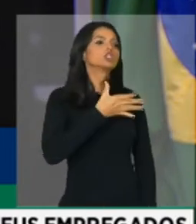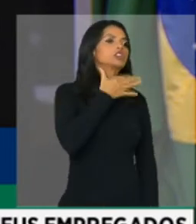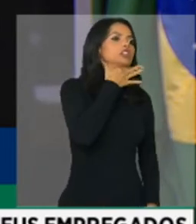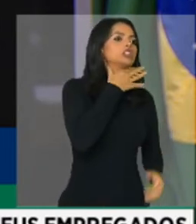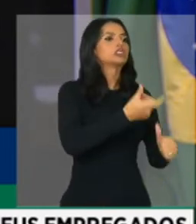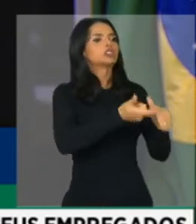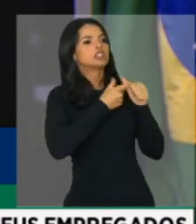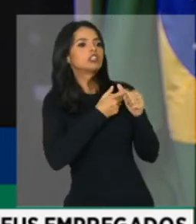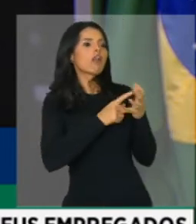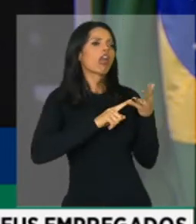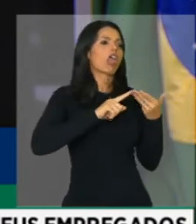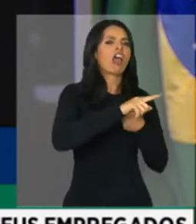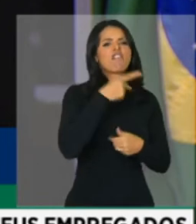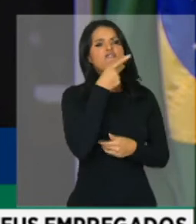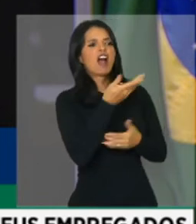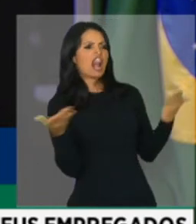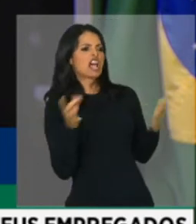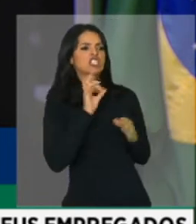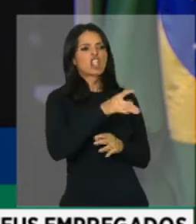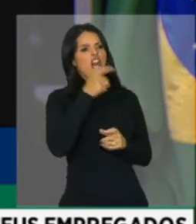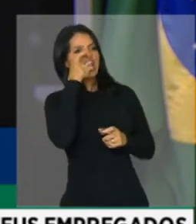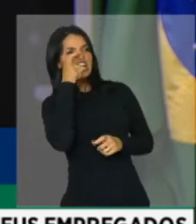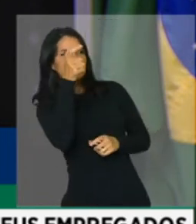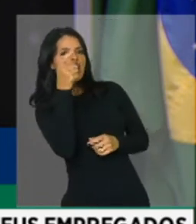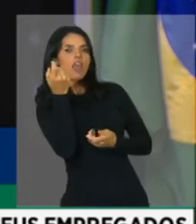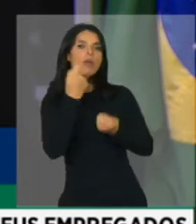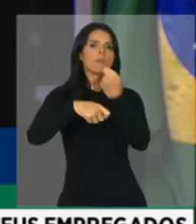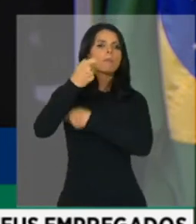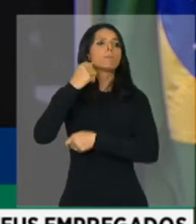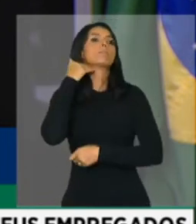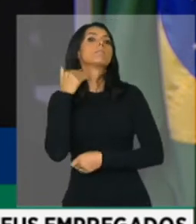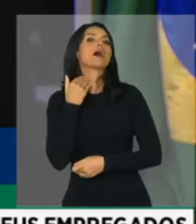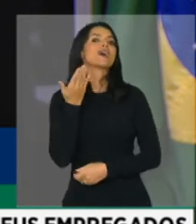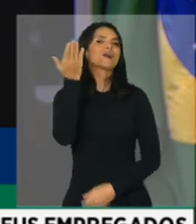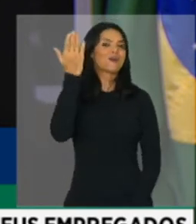PÚBLICO E ESSA... ESSA LADAINHA QUE SÓ INTERESSA O MERCADO FINANCEIRO. . É A LADAINHA QUE O MERCADO